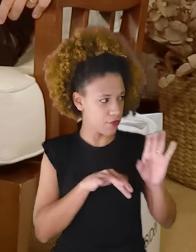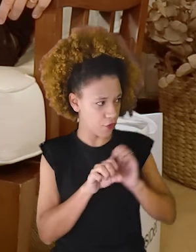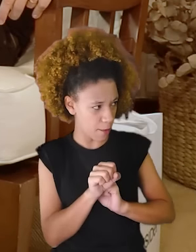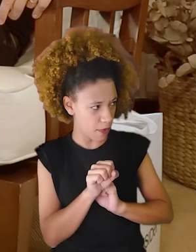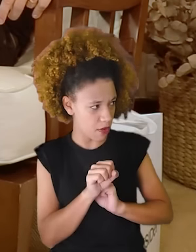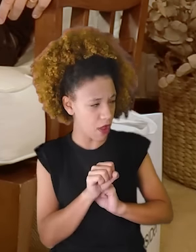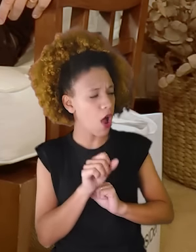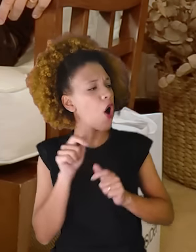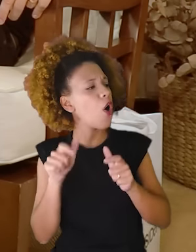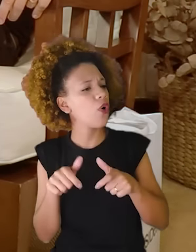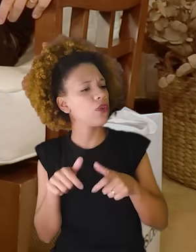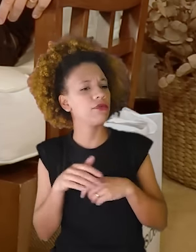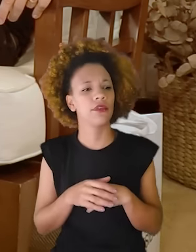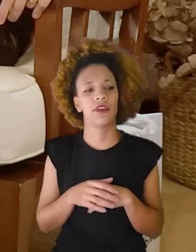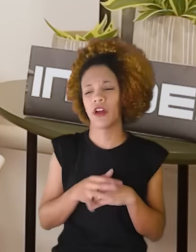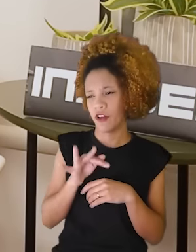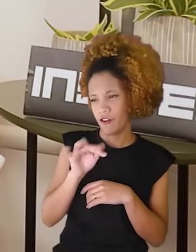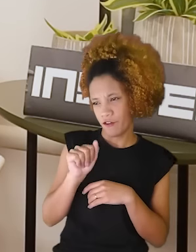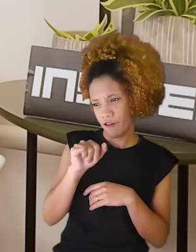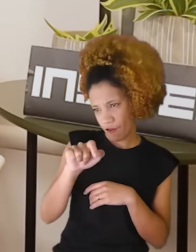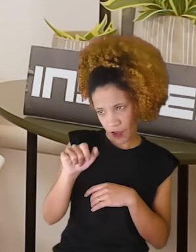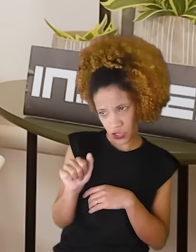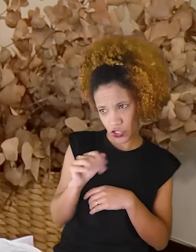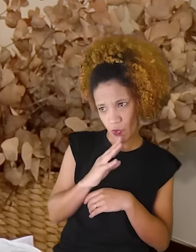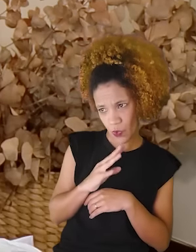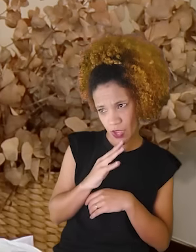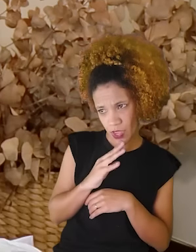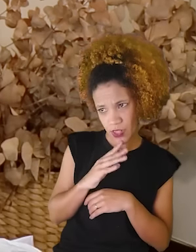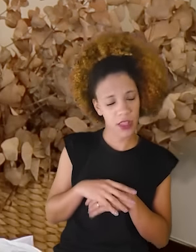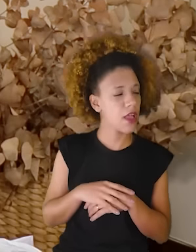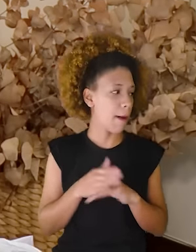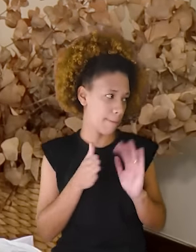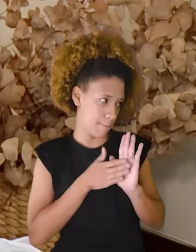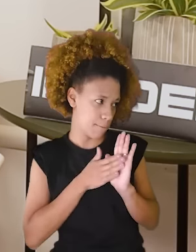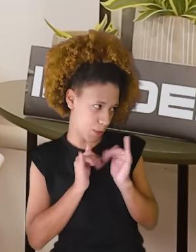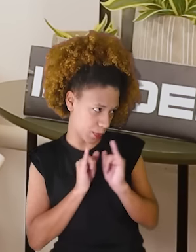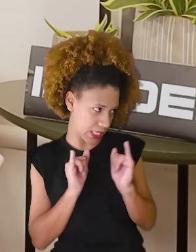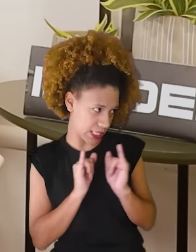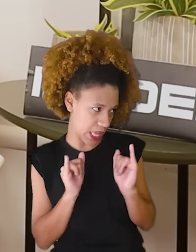facudade você FZ onde me formei fiz na faixa Conhece sim aqui publicidade é publicidade aí tu